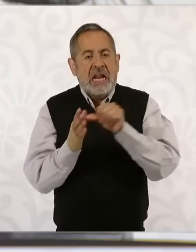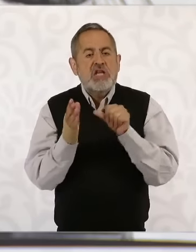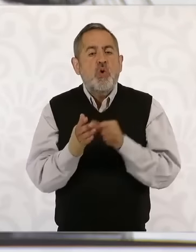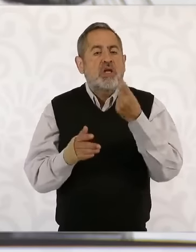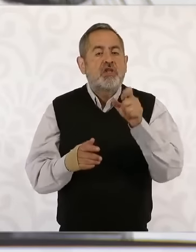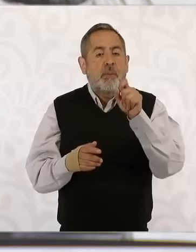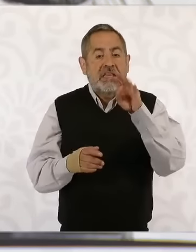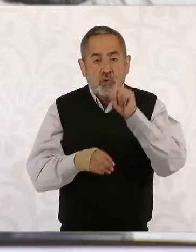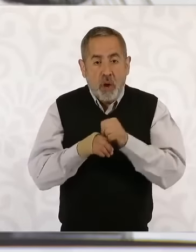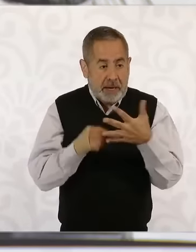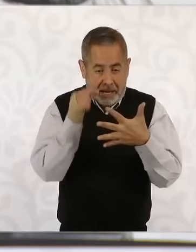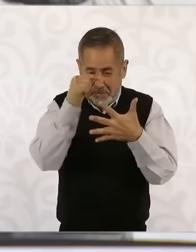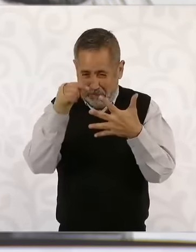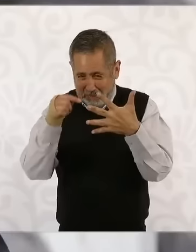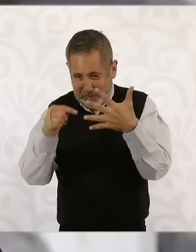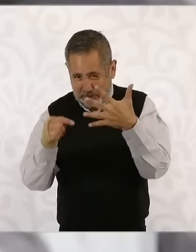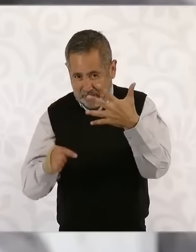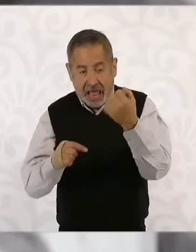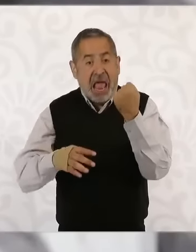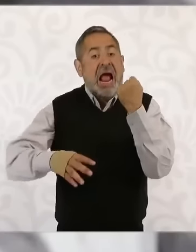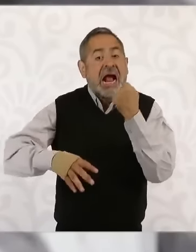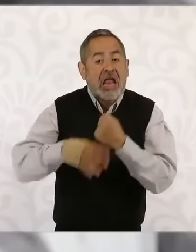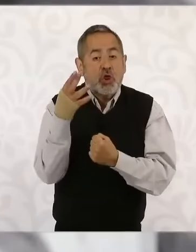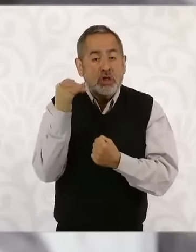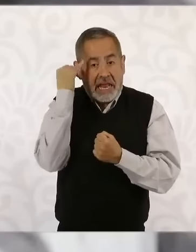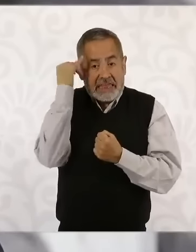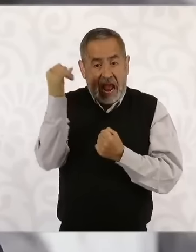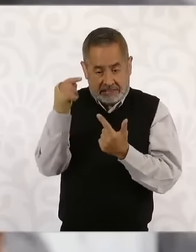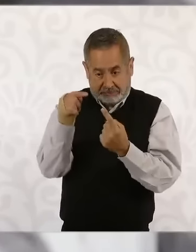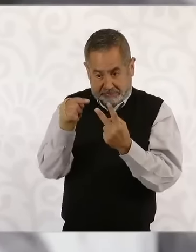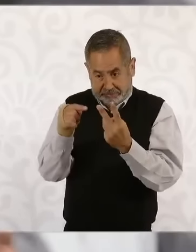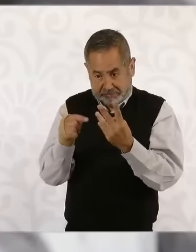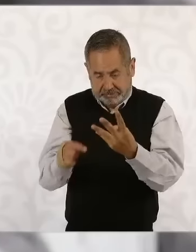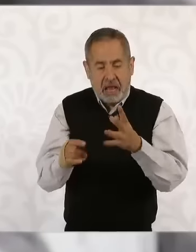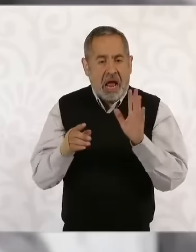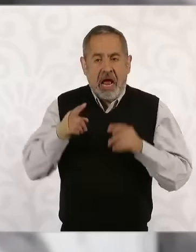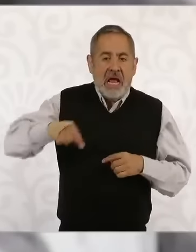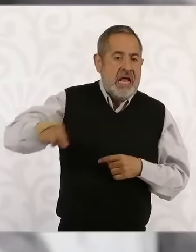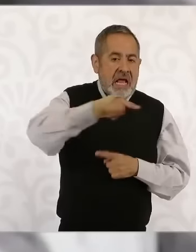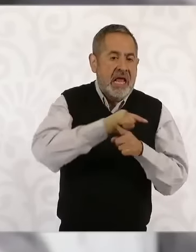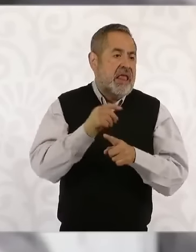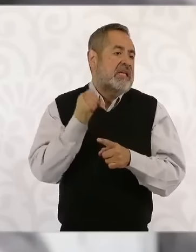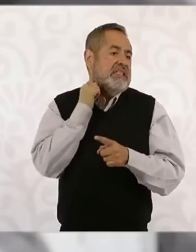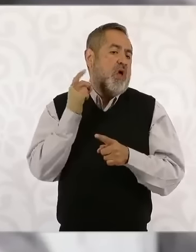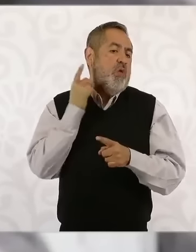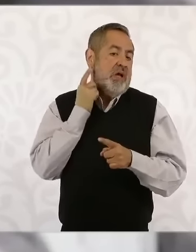es decir, 14 supuestos que el legislador ha decidido a lo largo de la historia que ahí no